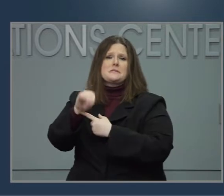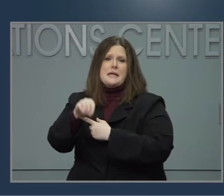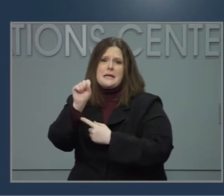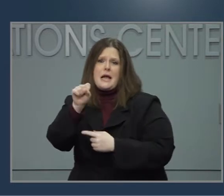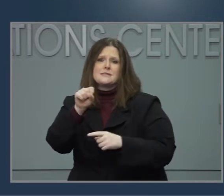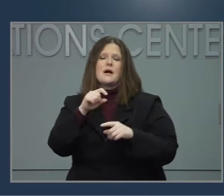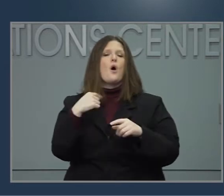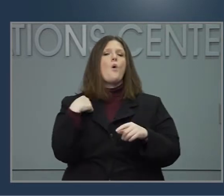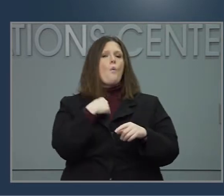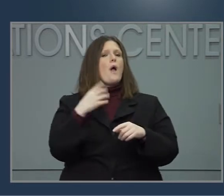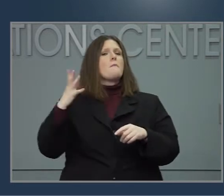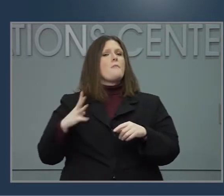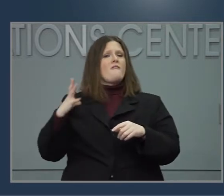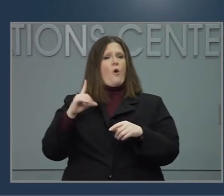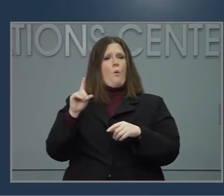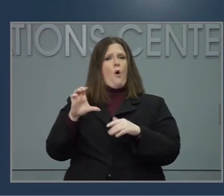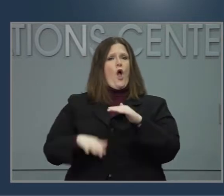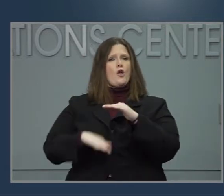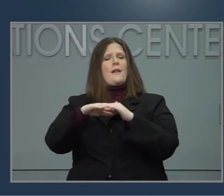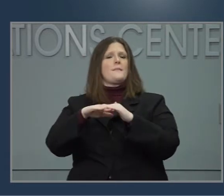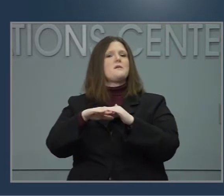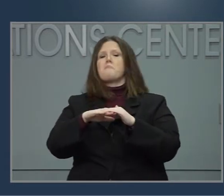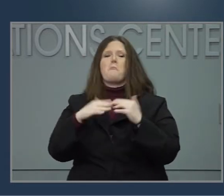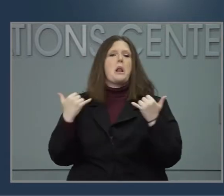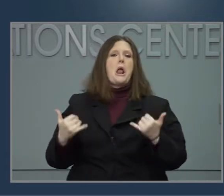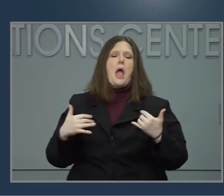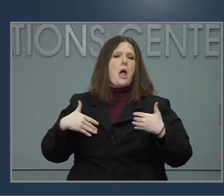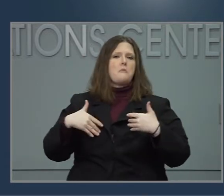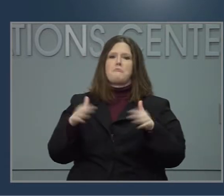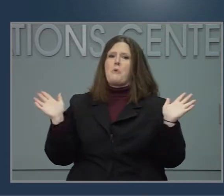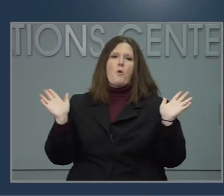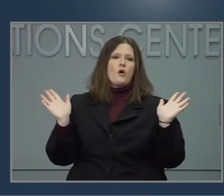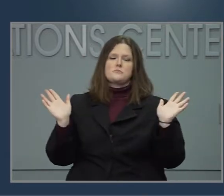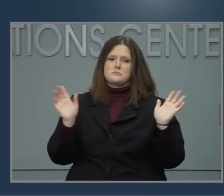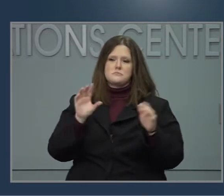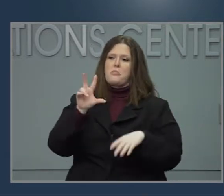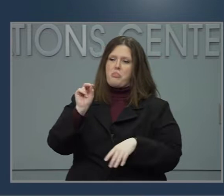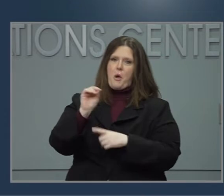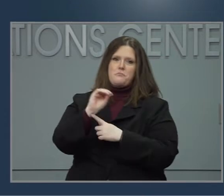Continúan continuarán con esa capacidad del treinta por ciento, pero ya no tendrán el límite de cien personas.